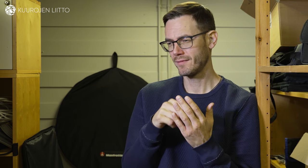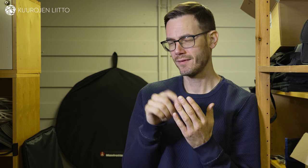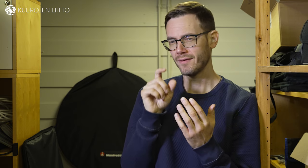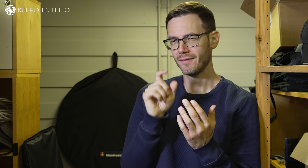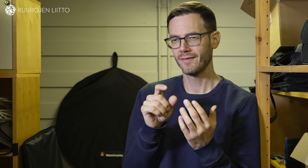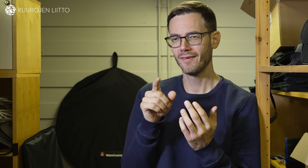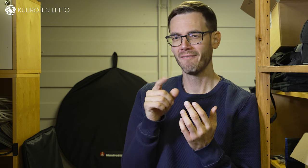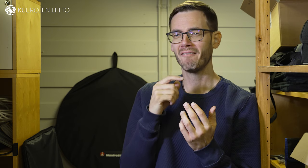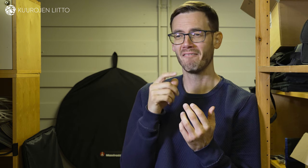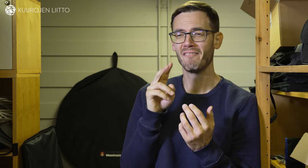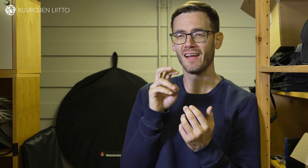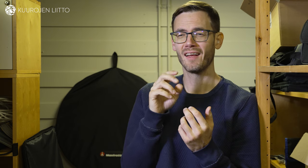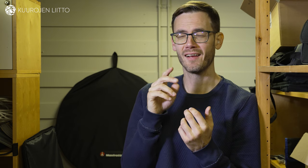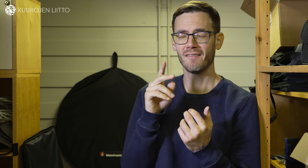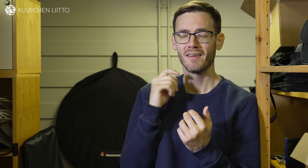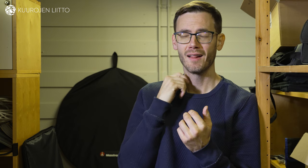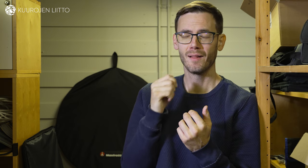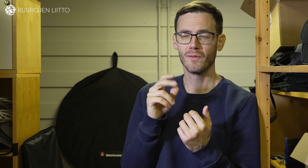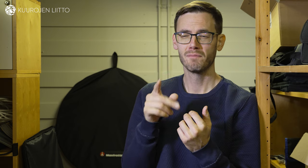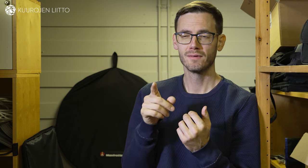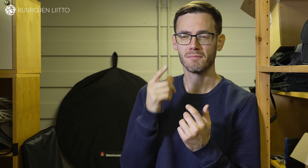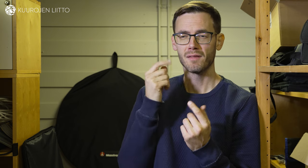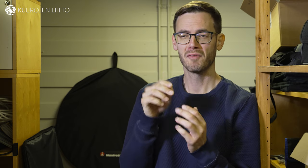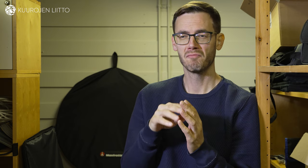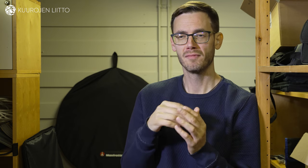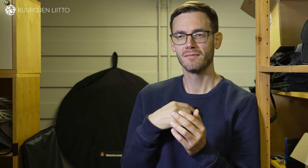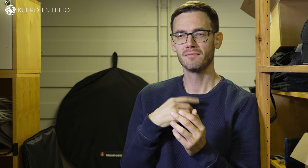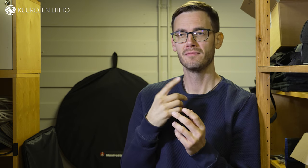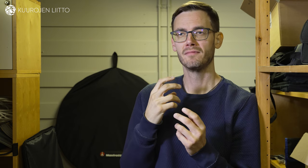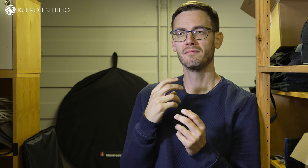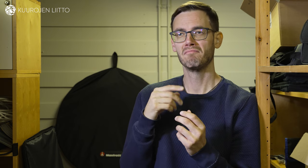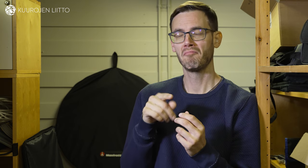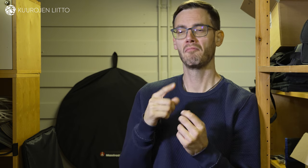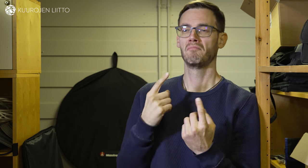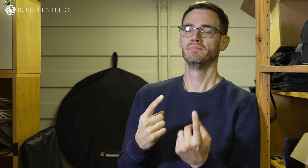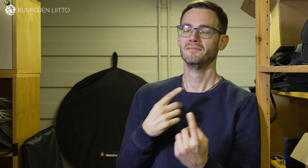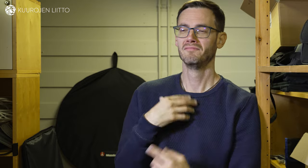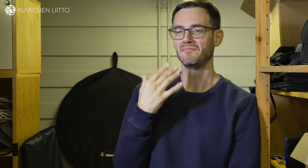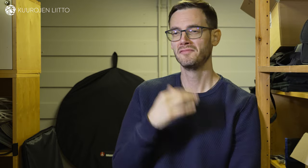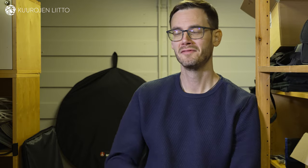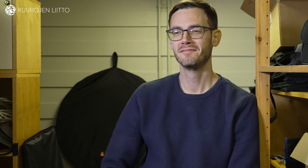Joo Vellu, niin Vellun Batman -ohjelma on semmoinen mieleen jäänyt.